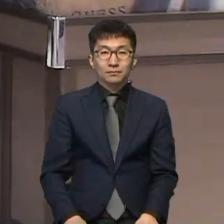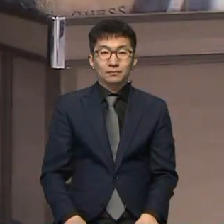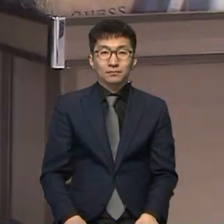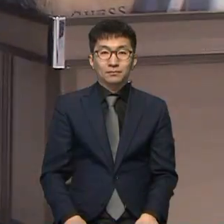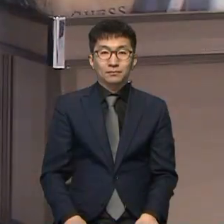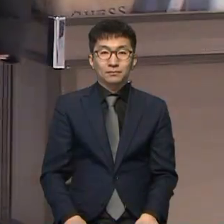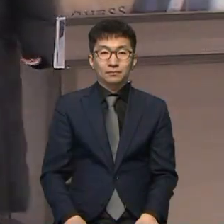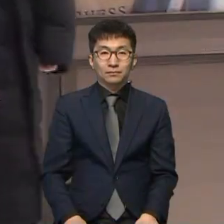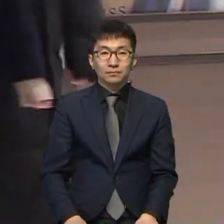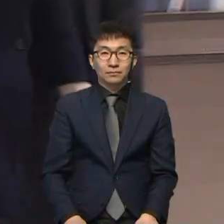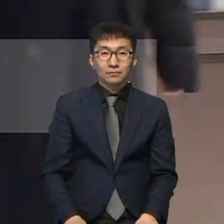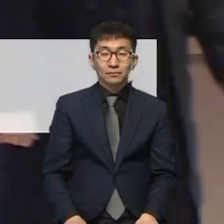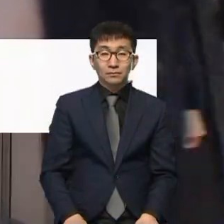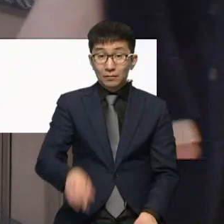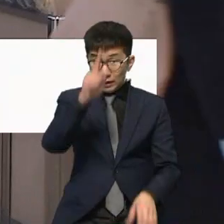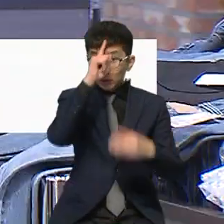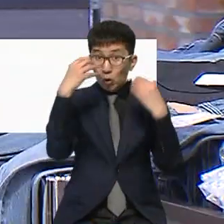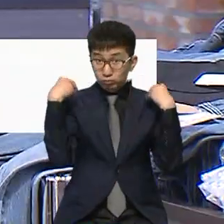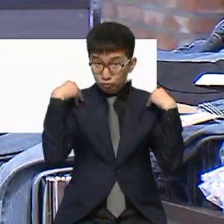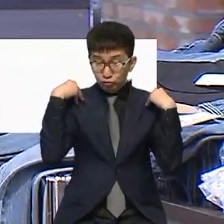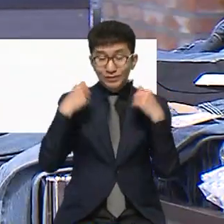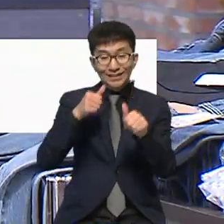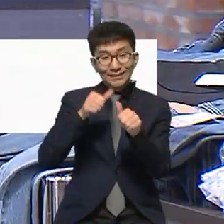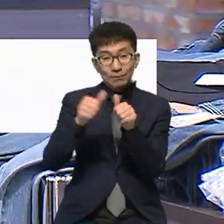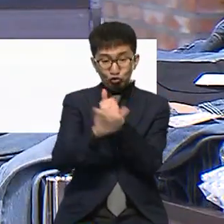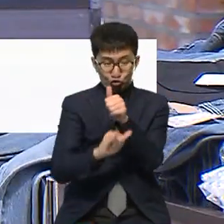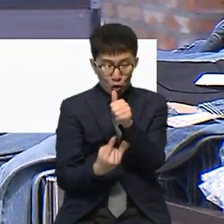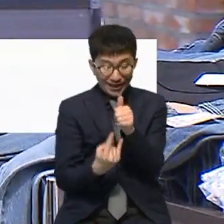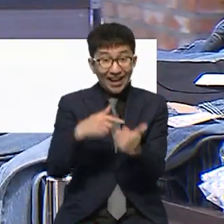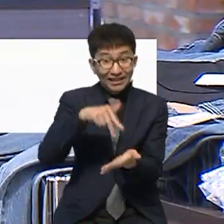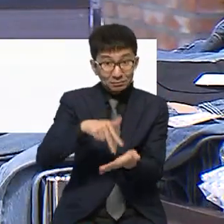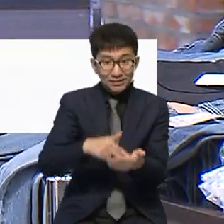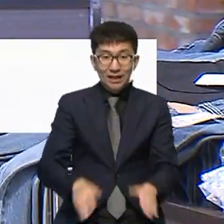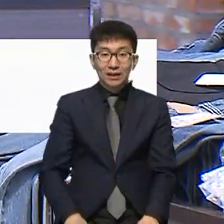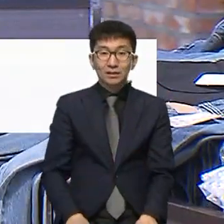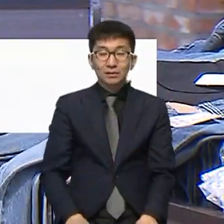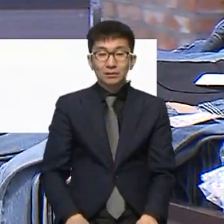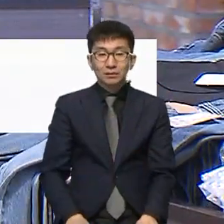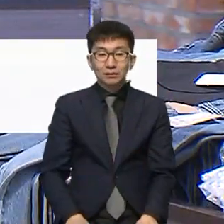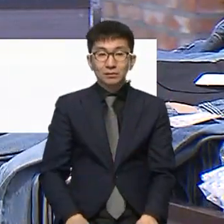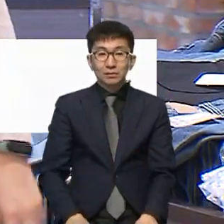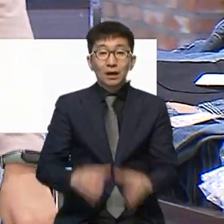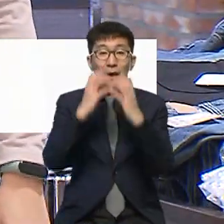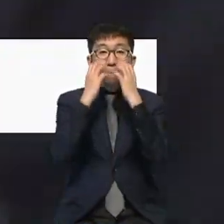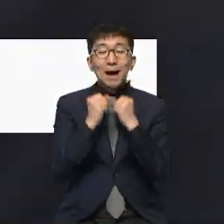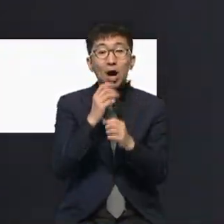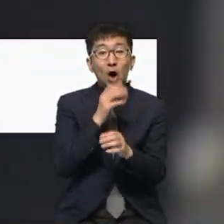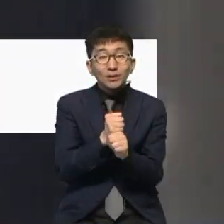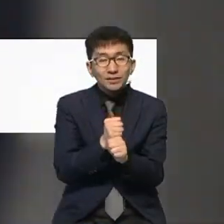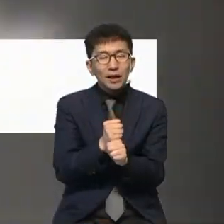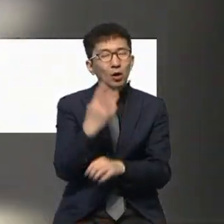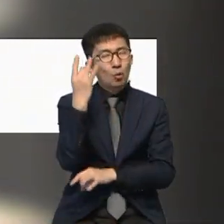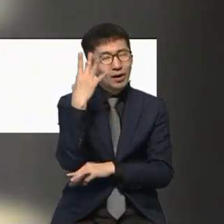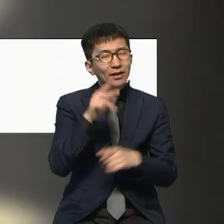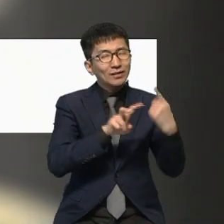(기자) 방역당국 자문위원회는 실내 마스크 완화 시기를 오는 20일에 발표하기로 했지만 시행 날짜는 결론내지 않았습니다.